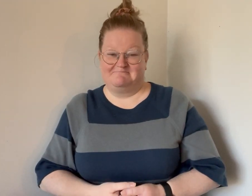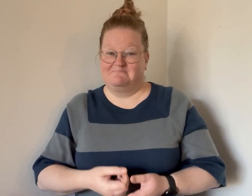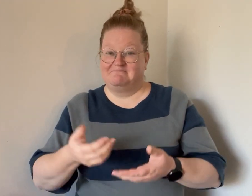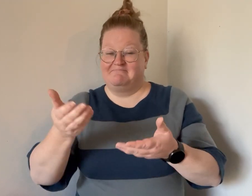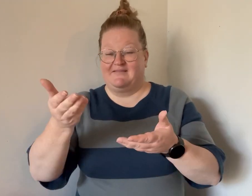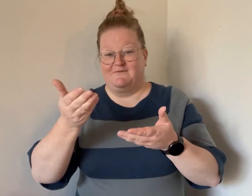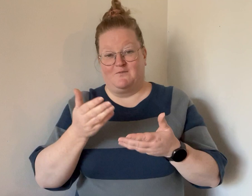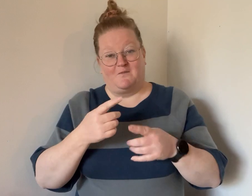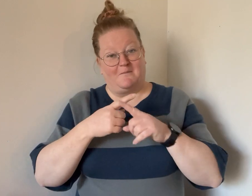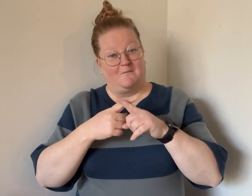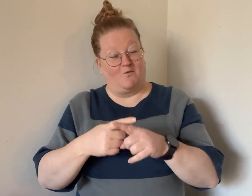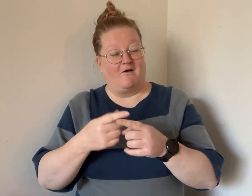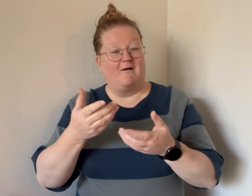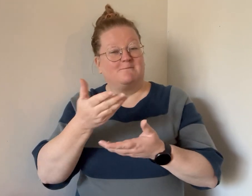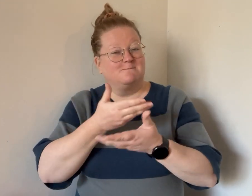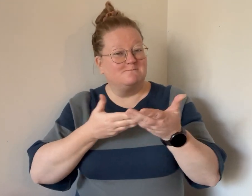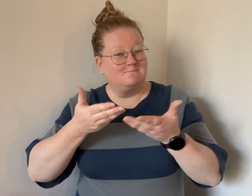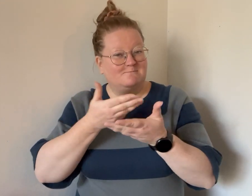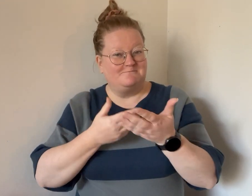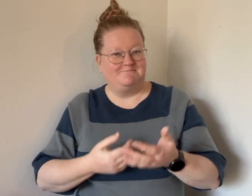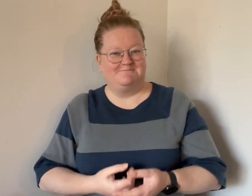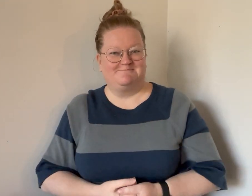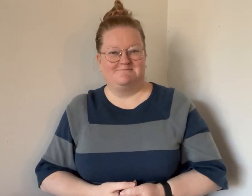Tervetuloa mukaan vaihtamaan kokemuksia!